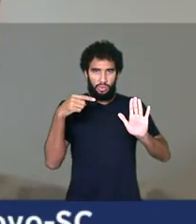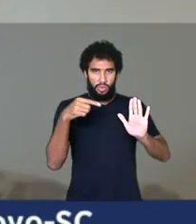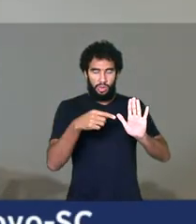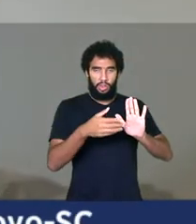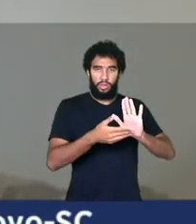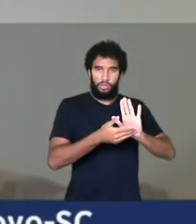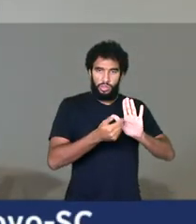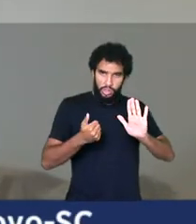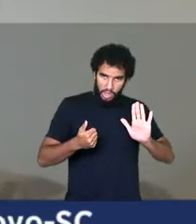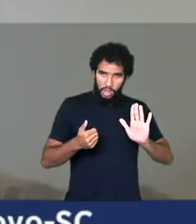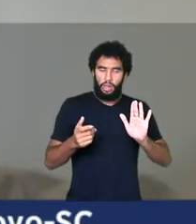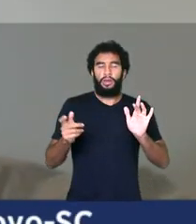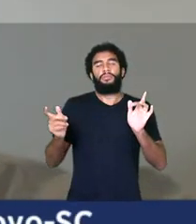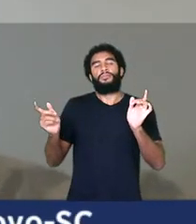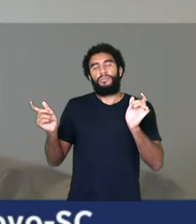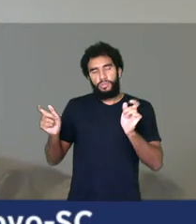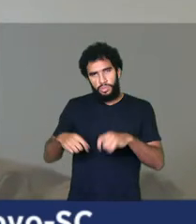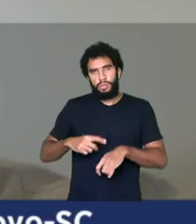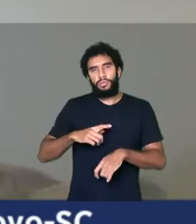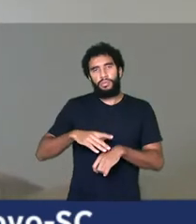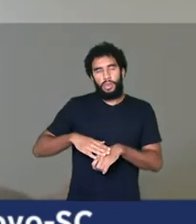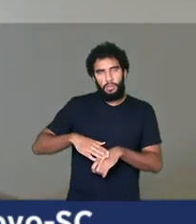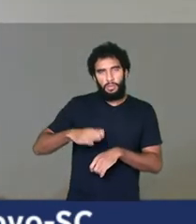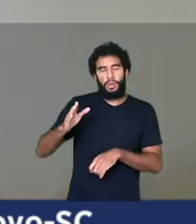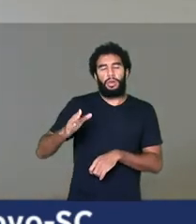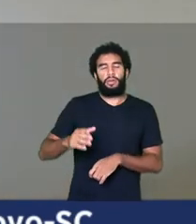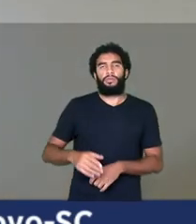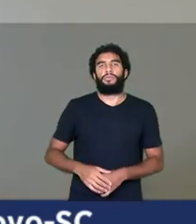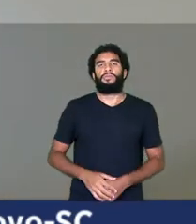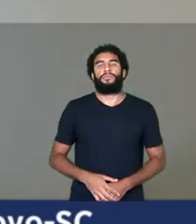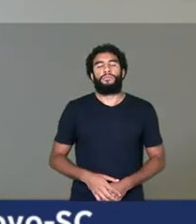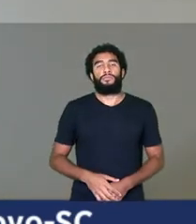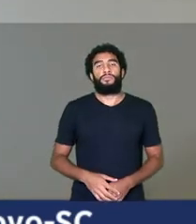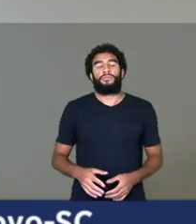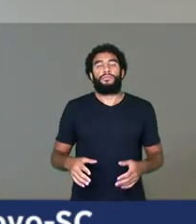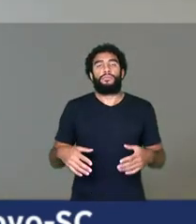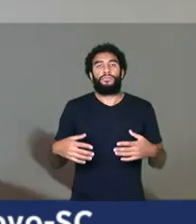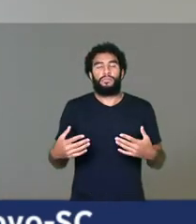DESSA LEI DO JEITO QUE ESTÁ , AÍ SIM É POSSÍVEL CONSTRUIR MAIS CASSINOS. ENTÃO A